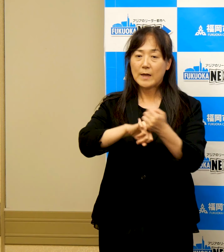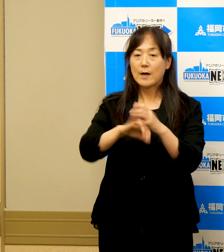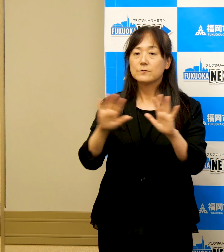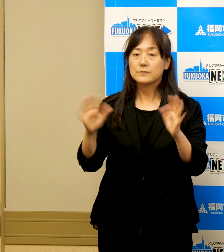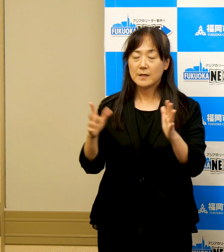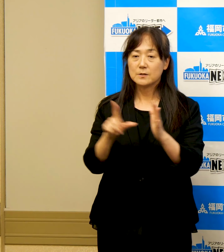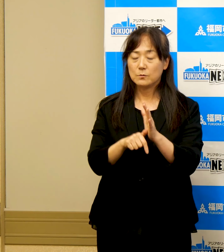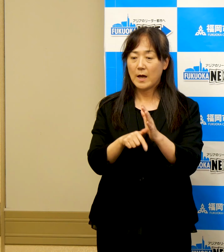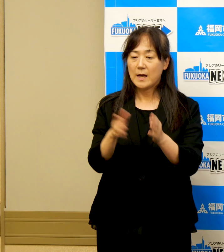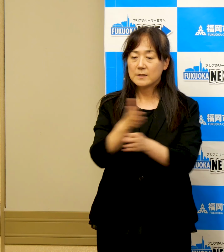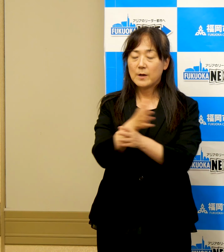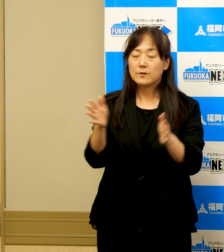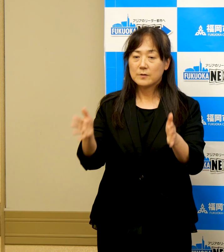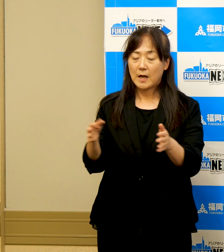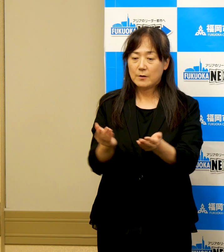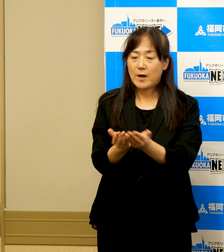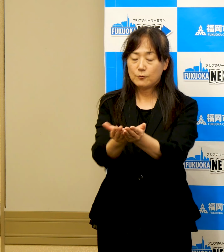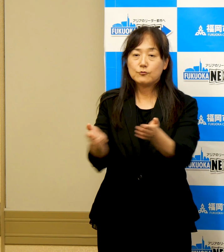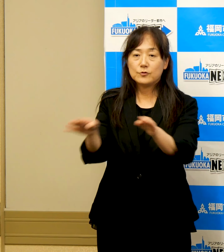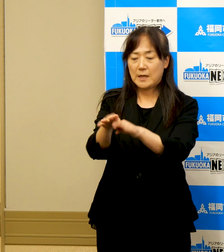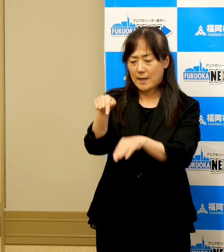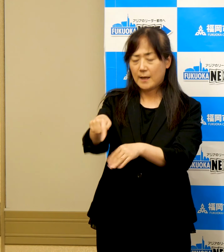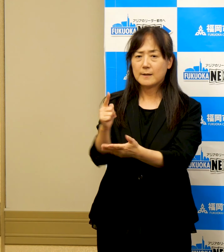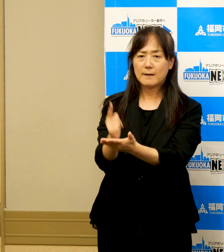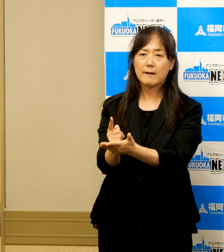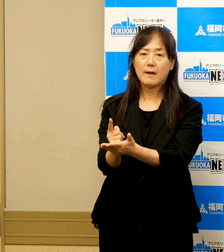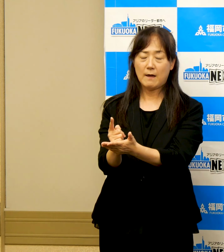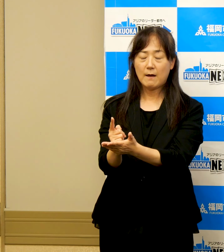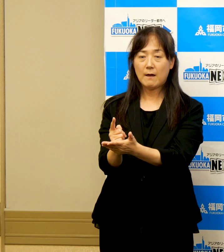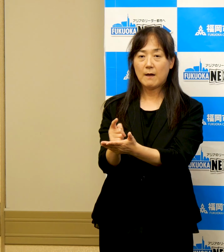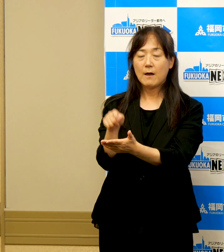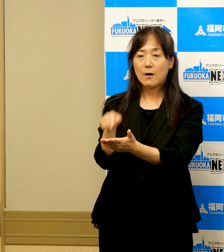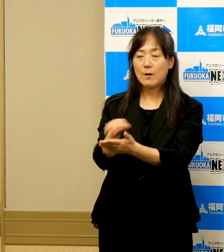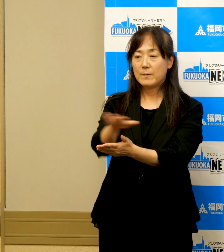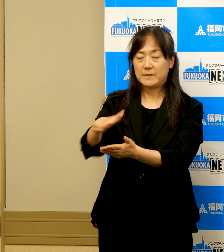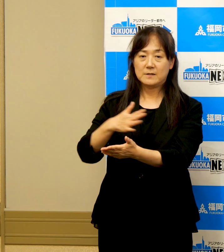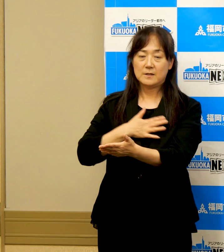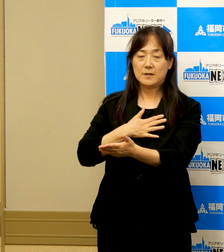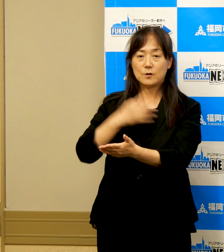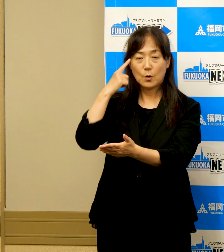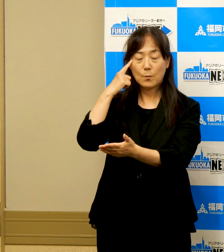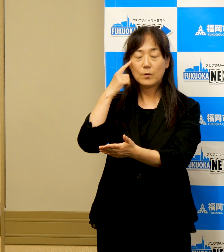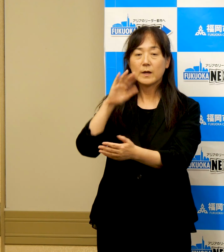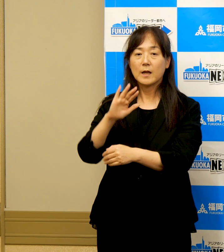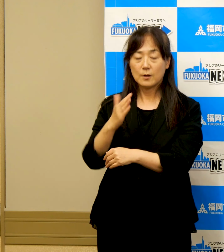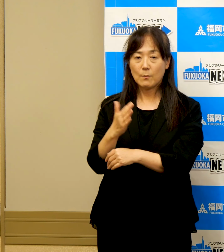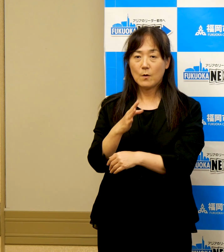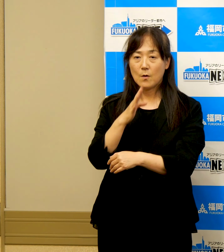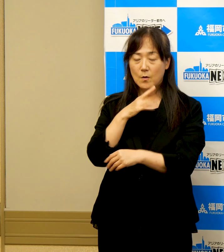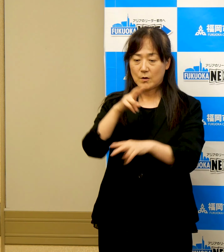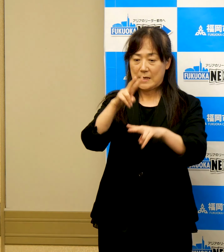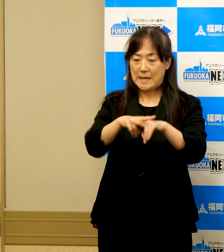当面クルーズセンターだけのイメージです ここはご承知のとおり 本当に天神のど真ん中で予約なしになったら